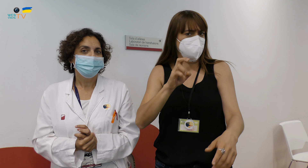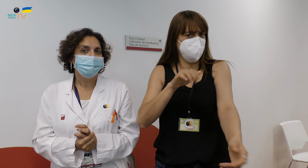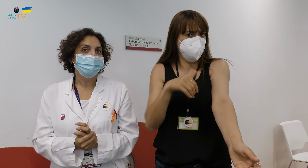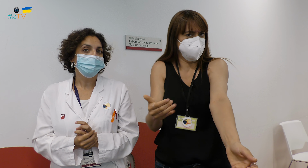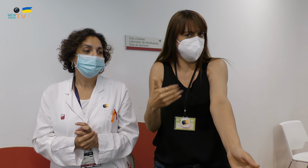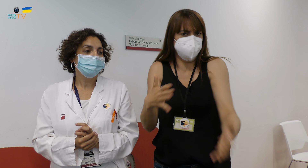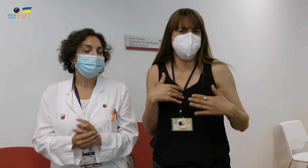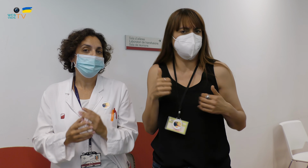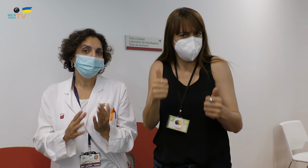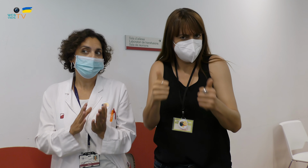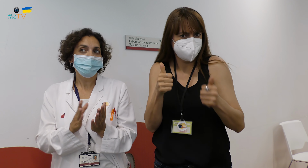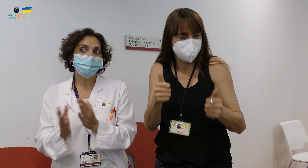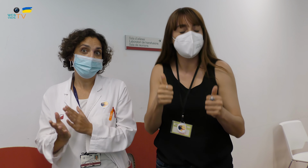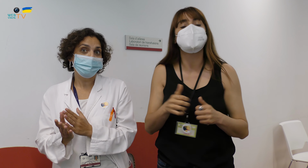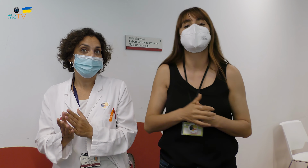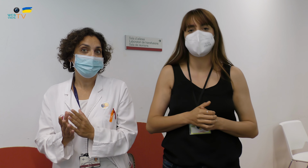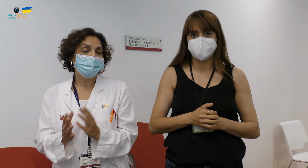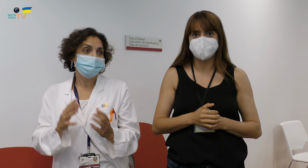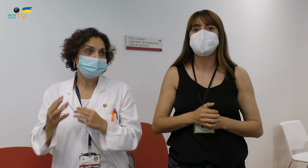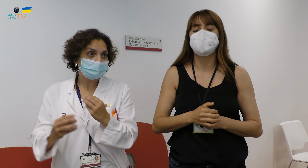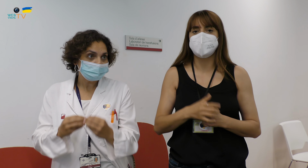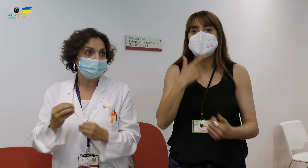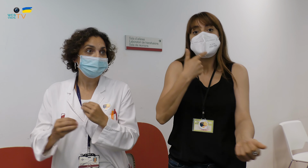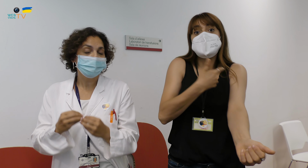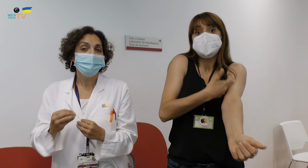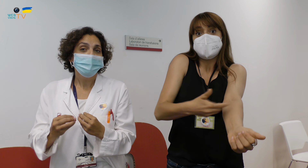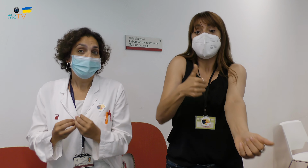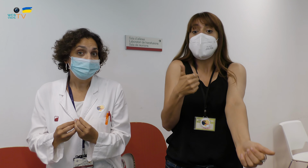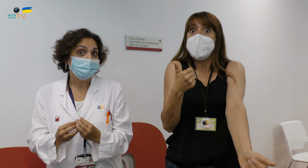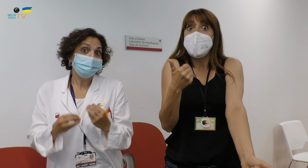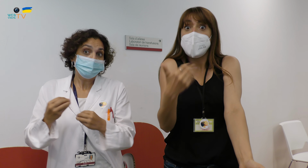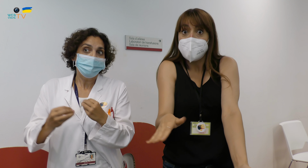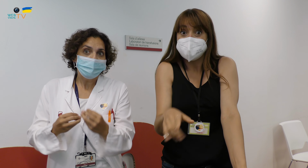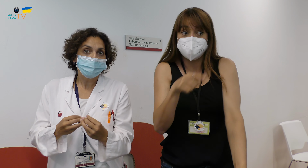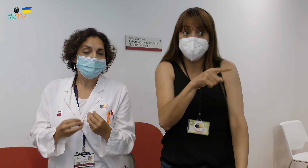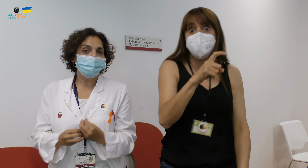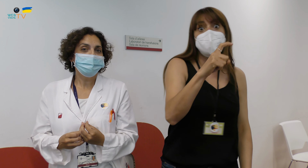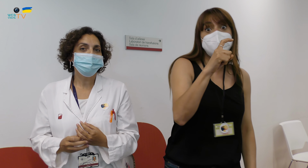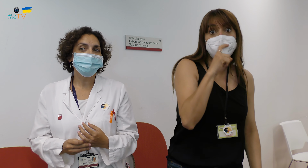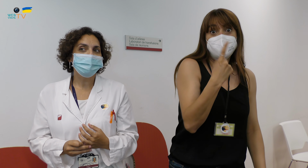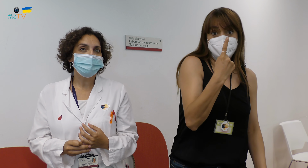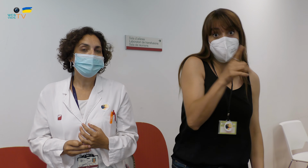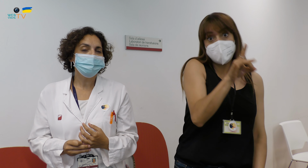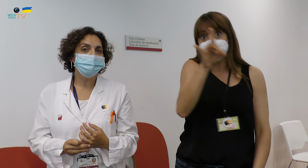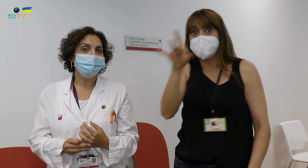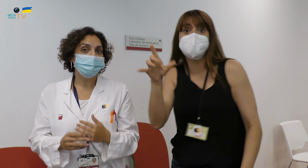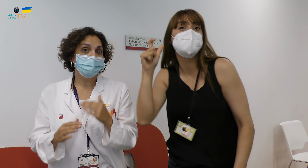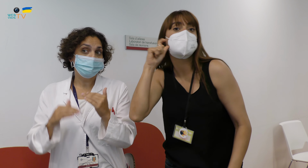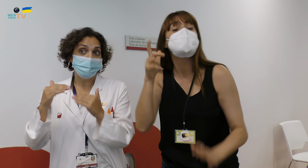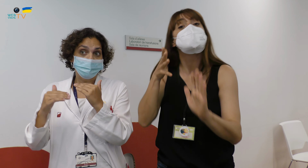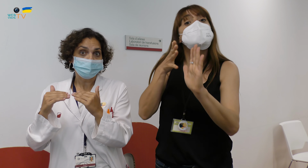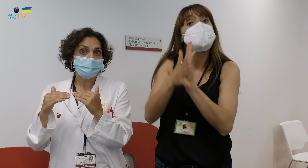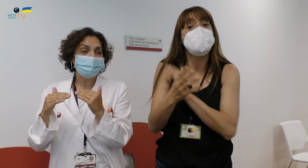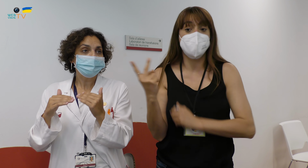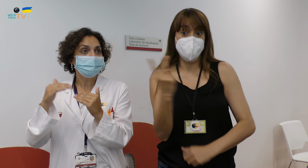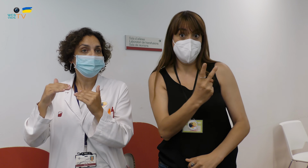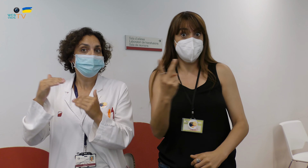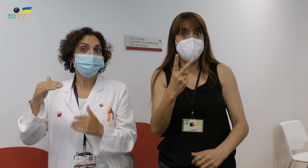El motiu pel qual els homes poden fer una donació més a l’any és perquè normalment